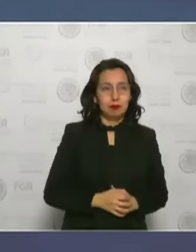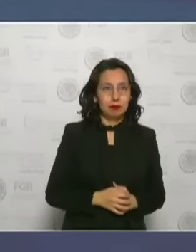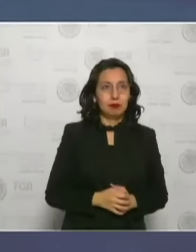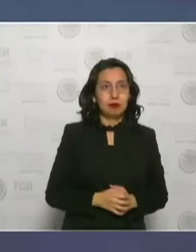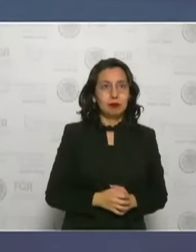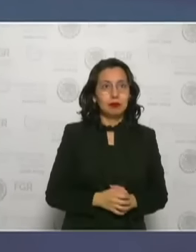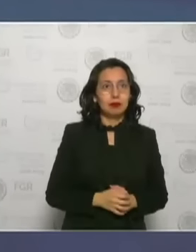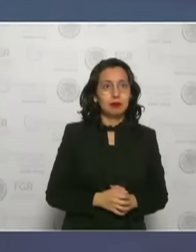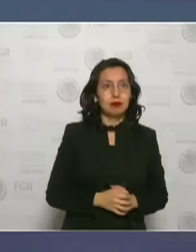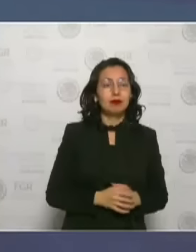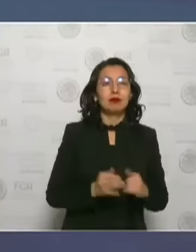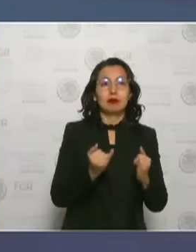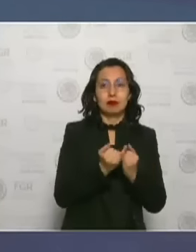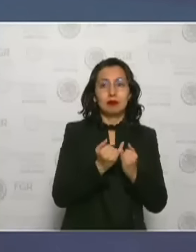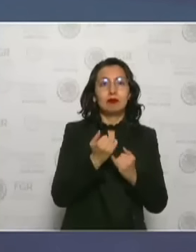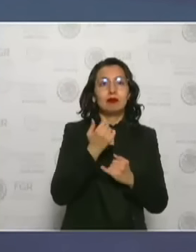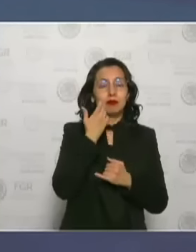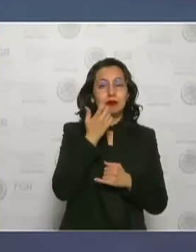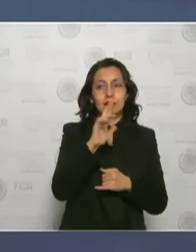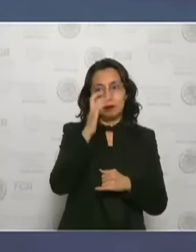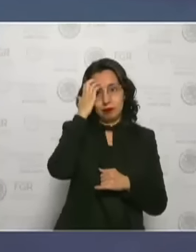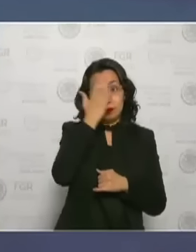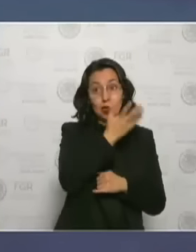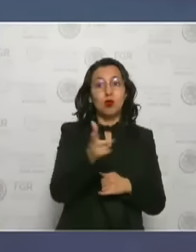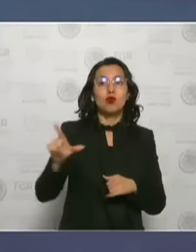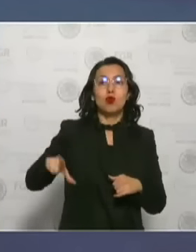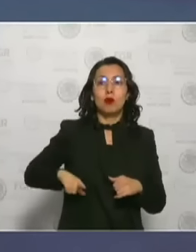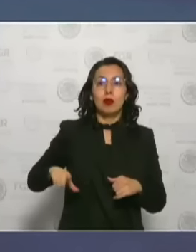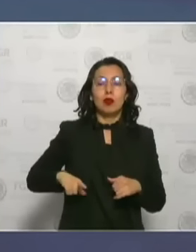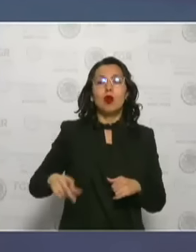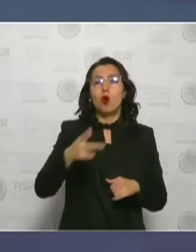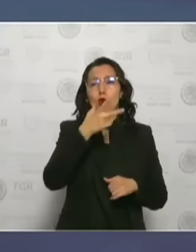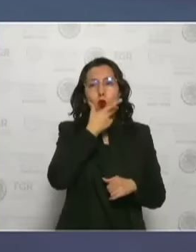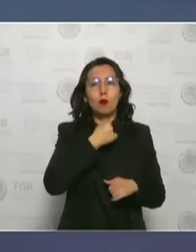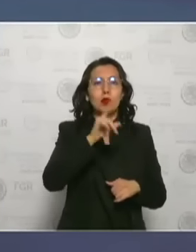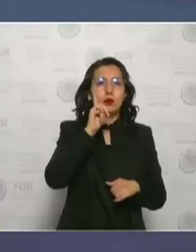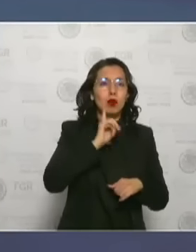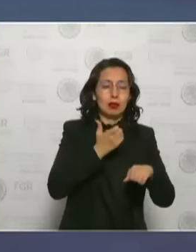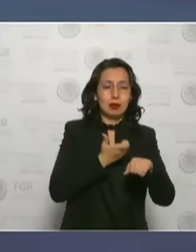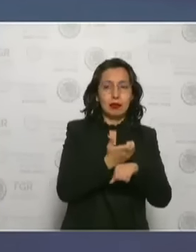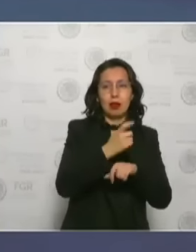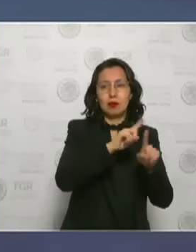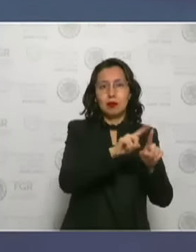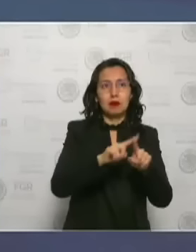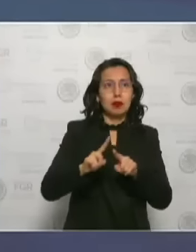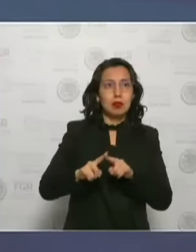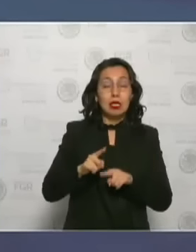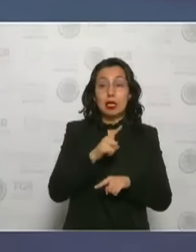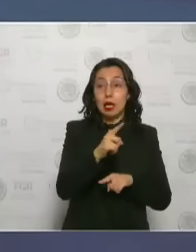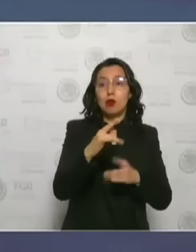quiero reconocer a las gobernadoras y a los gobernadores de los estados que se han sumado